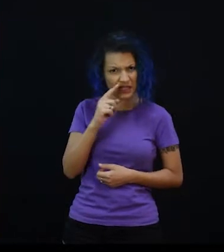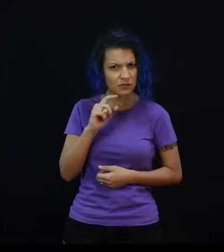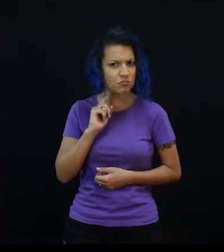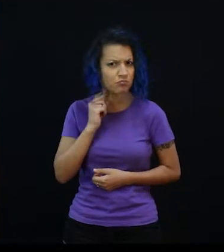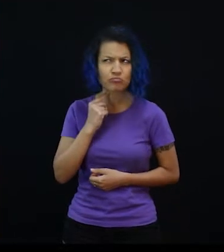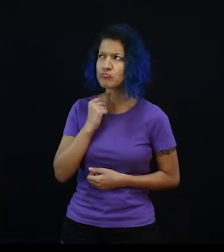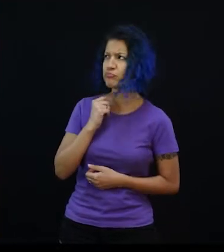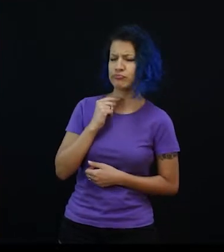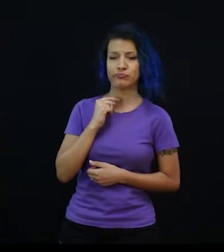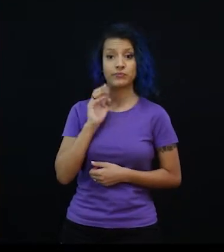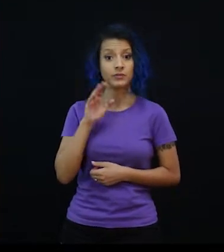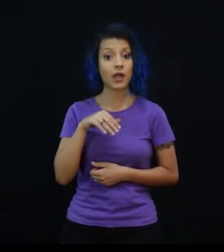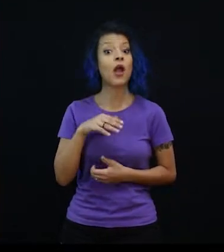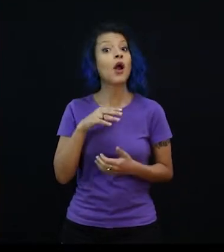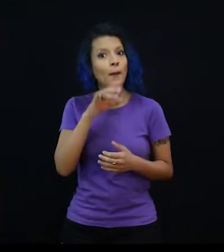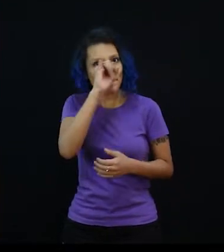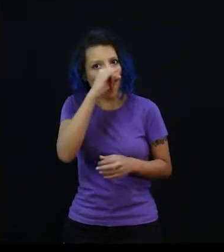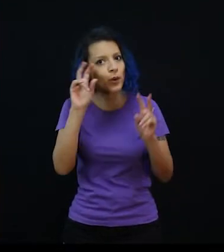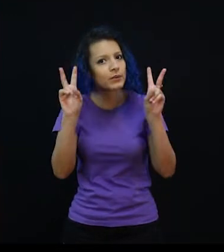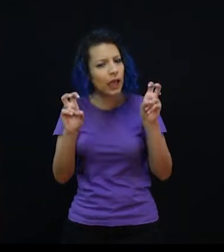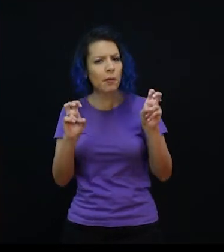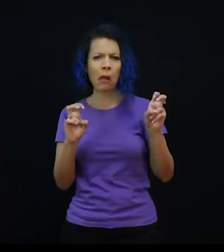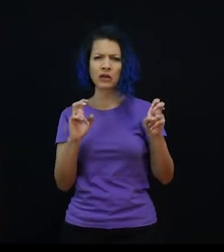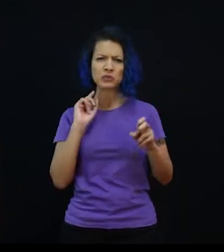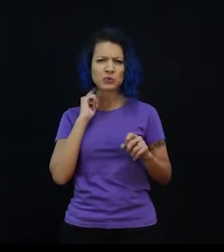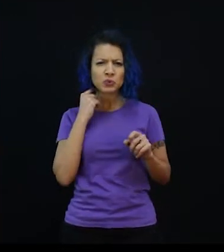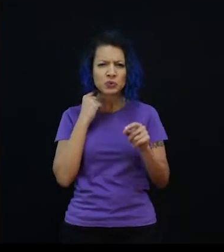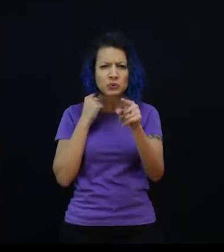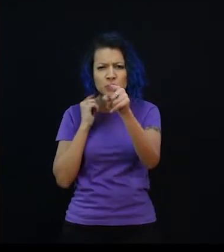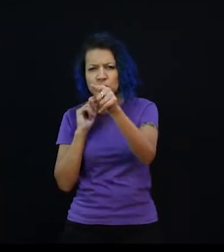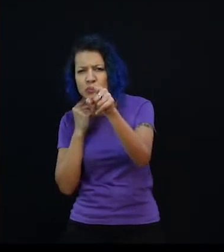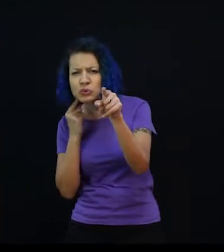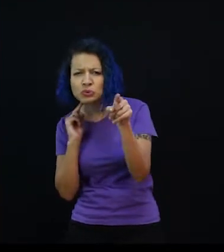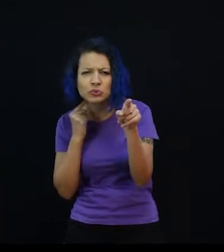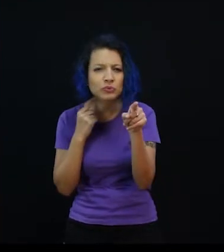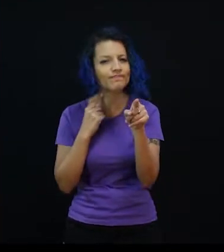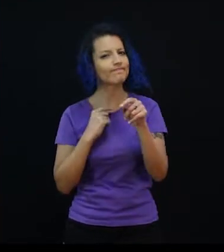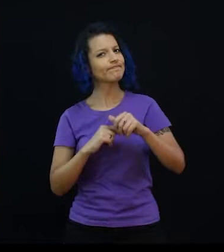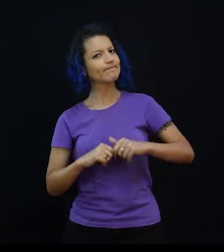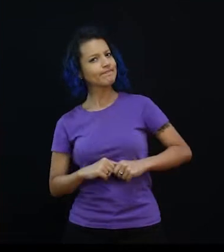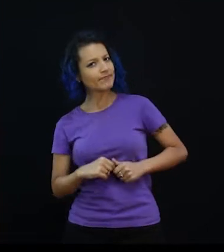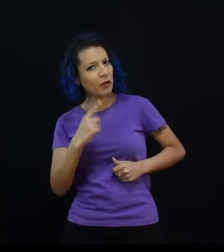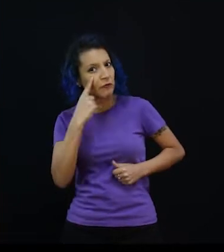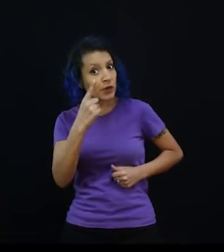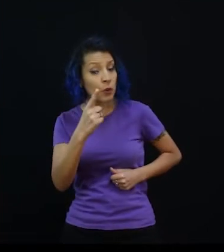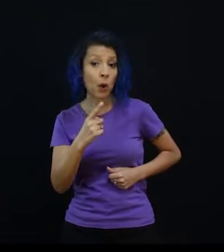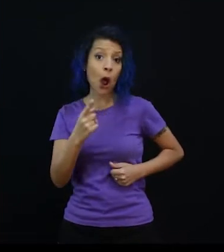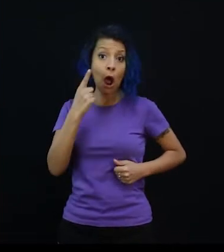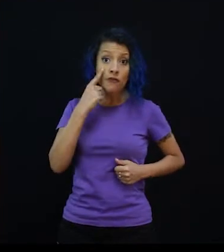Só falar de porco, começa gente, está vendo? E, aí, com a nossa família porcaria,